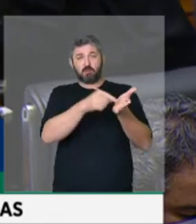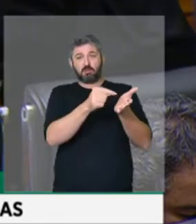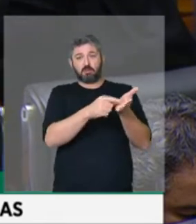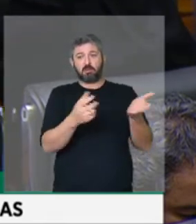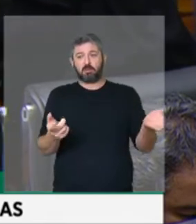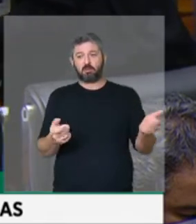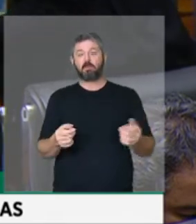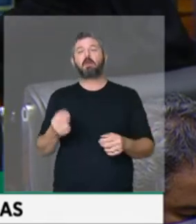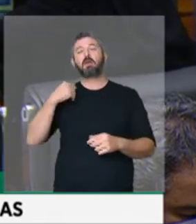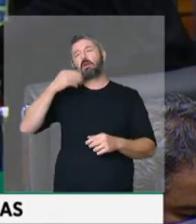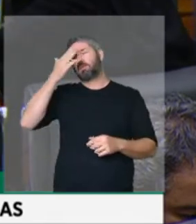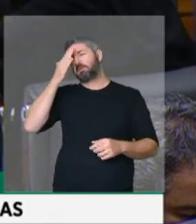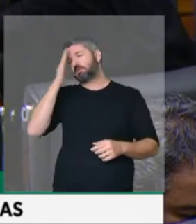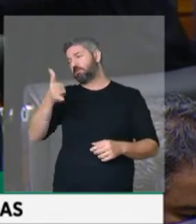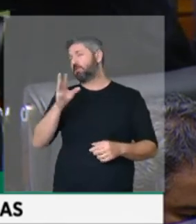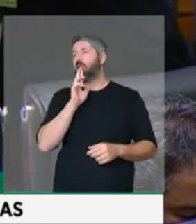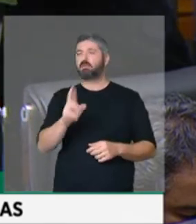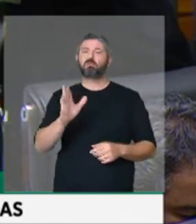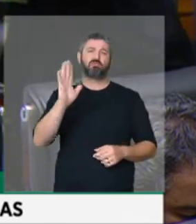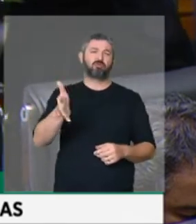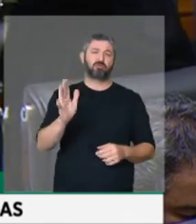NÃO... HÁ , SEGUNDO ESSES ELEMENTOS, NENHUMA RAZÃO PARA QUE A COMISSÃO MISTA NÃO POSSA FUNCIONAR DE FORMA